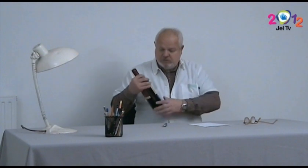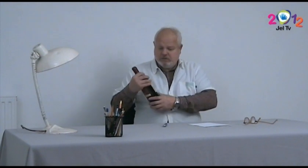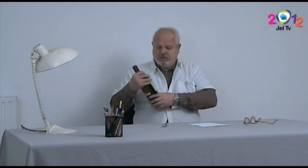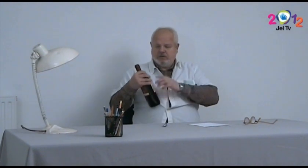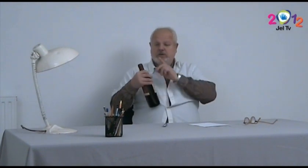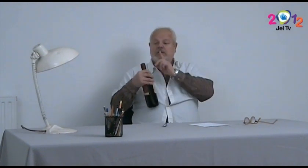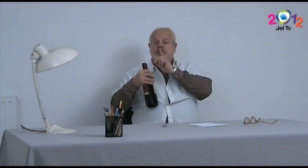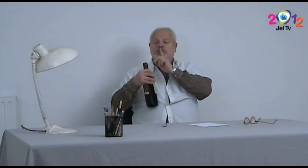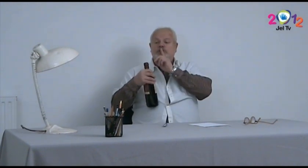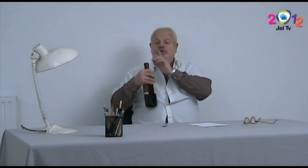Pszt!